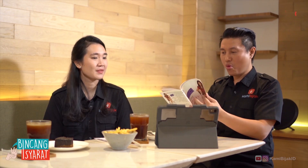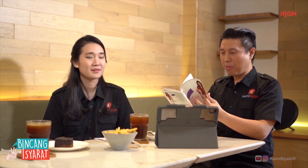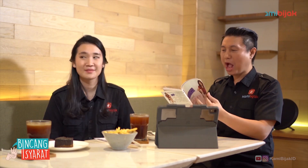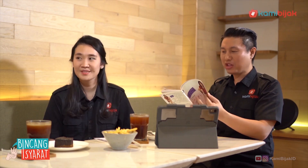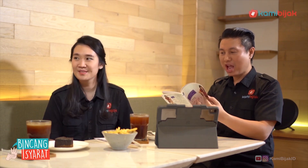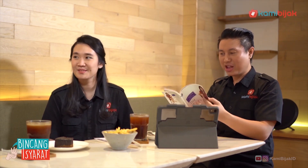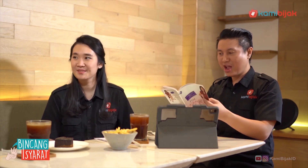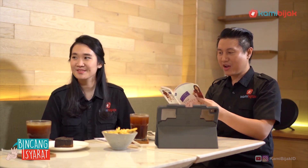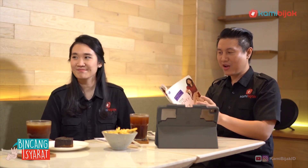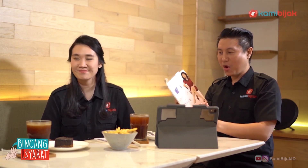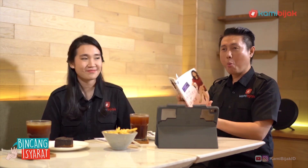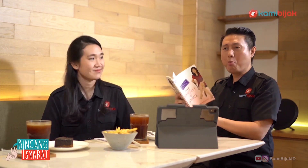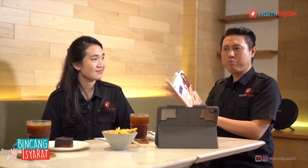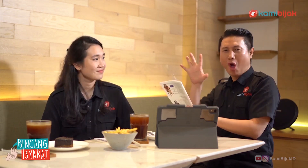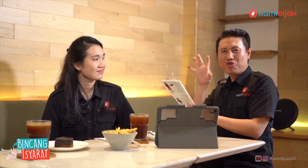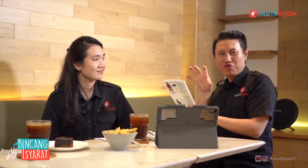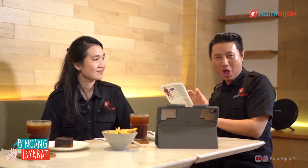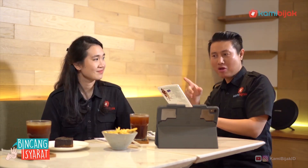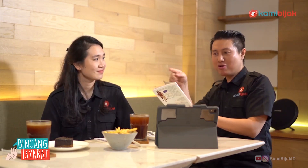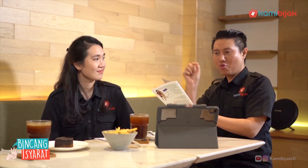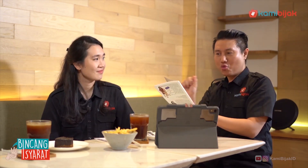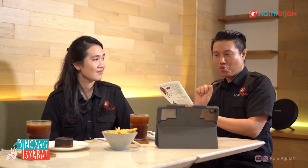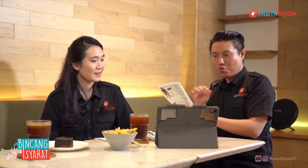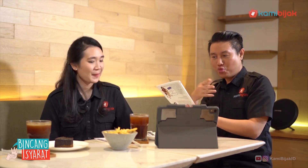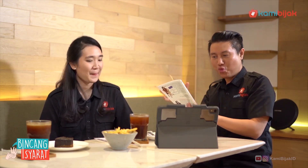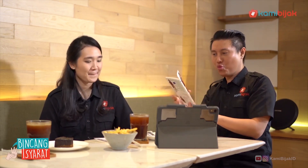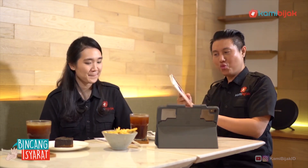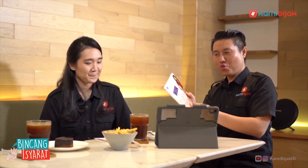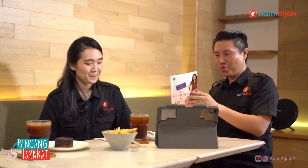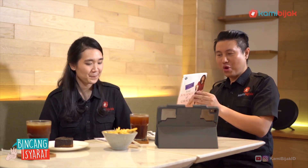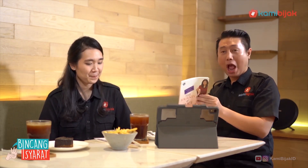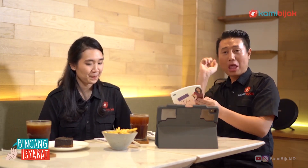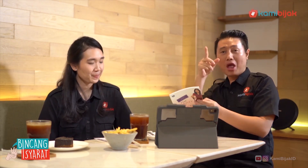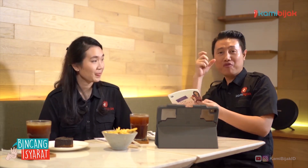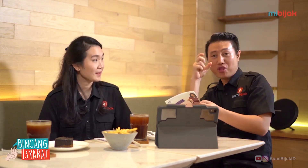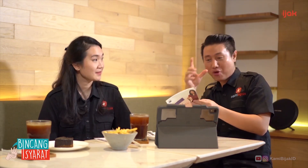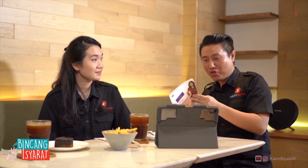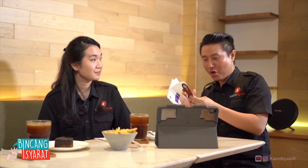Ooh banyak ya. Banyak yang ditulisnya. Ada foto-fotonya.